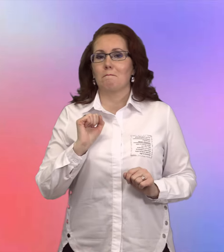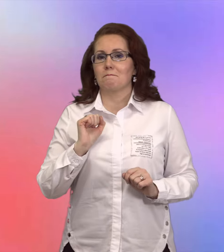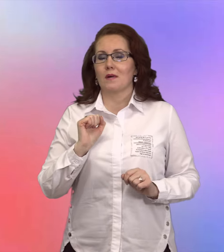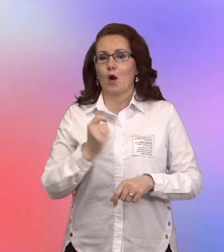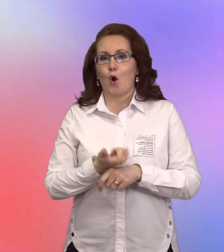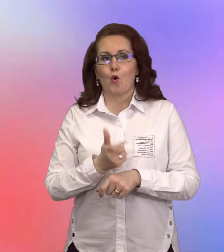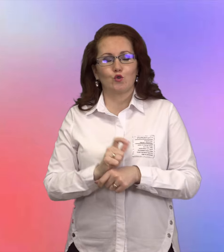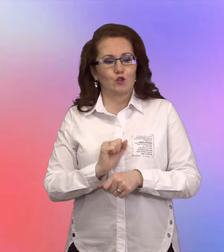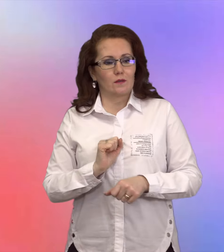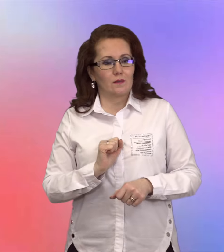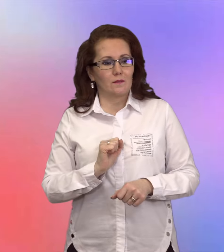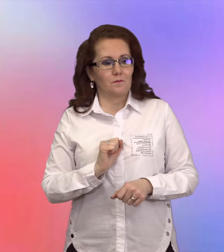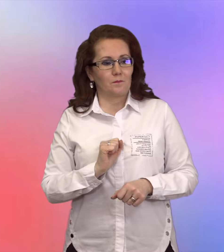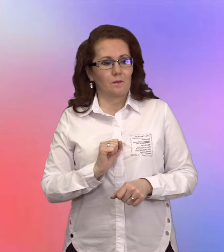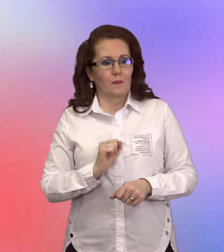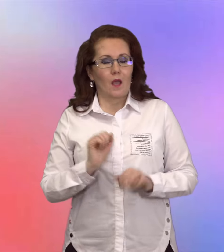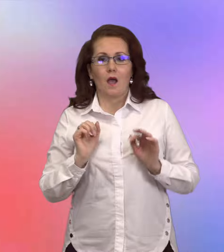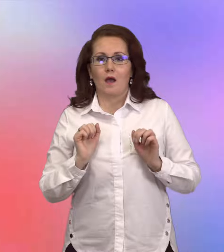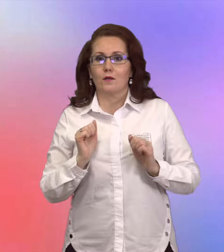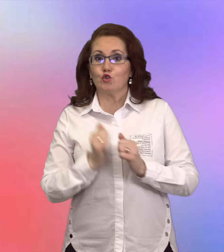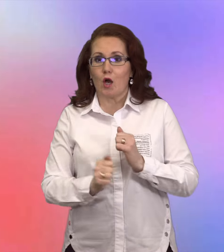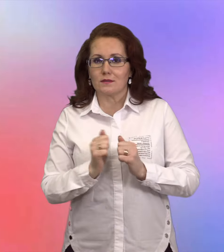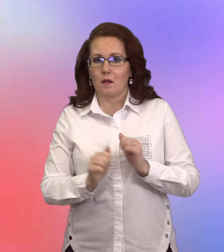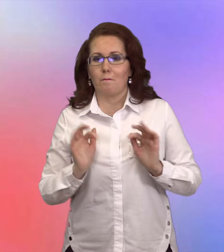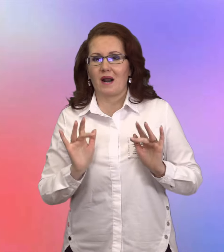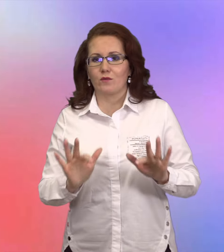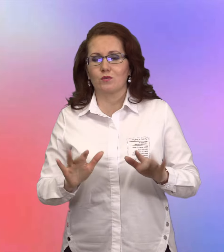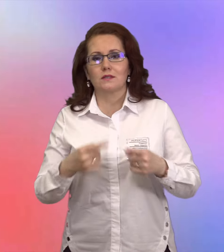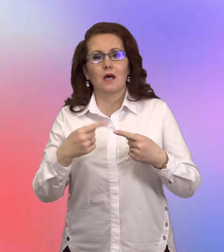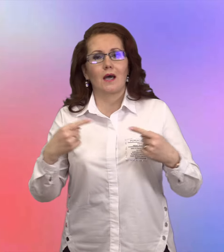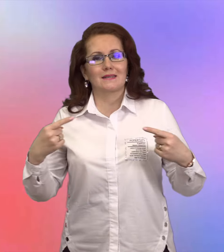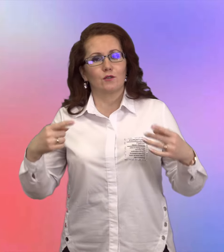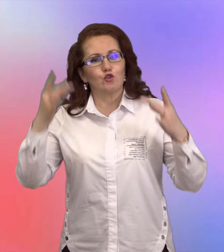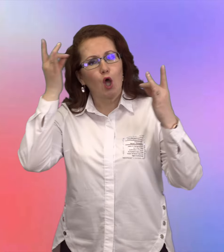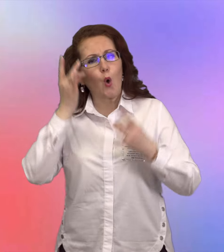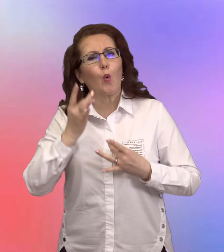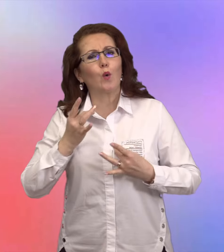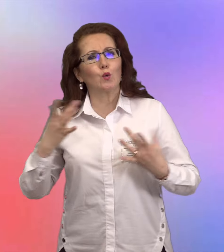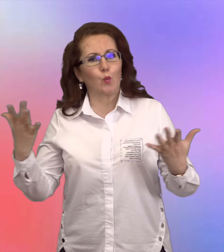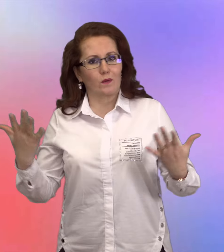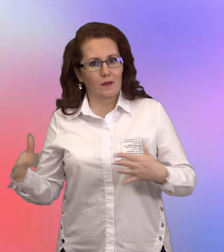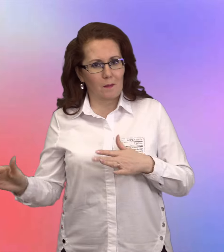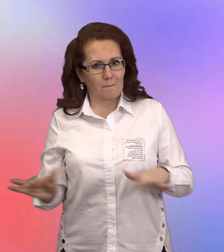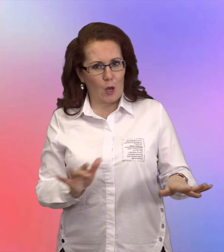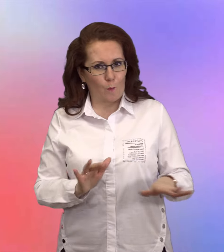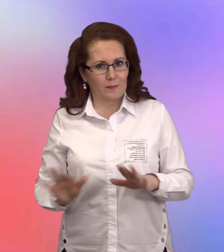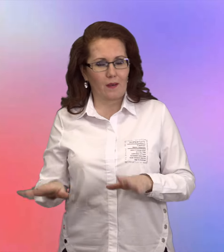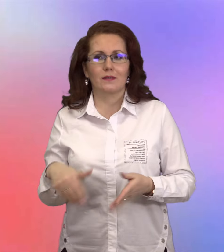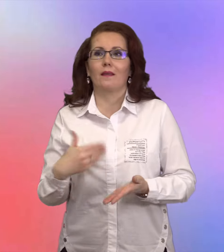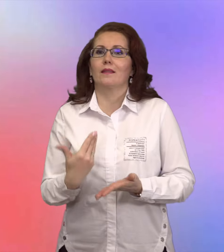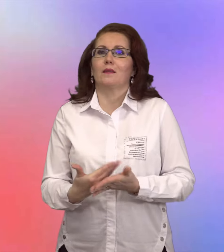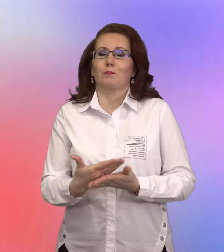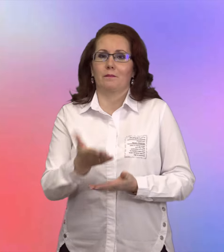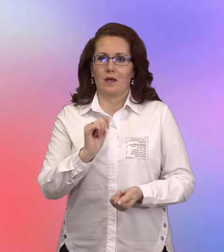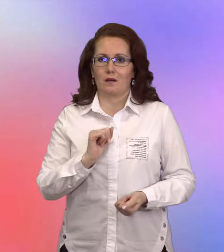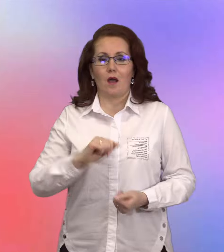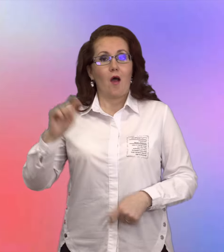Там очень часто проводятся различные культурные мероприятия,